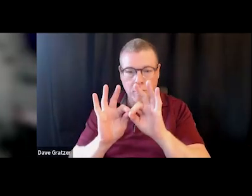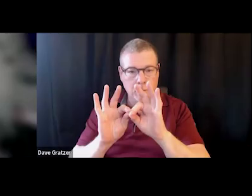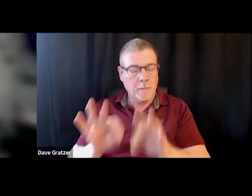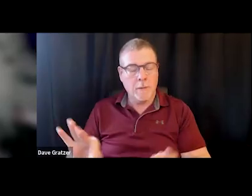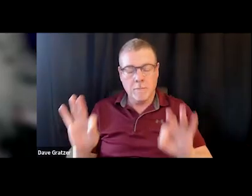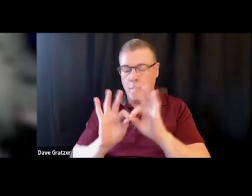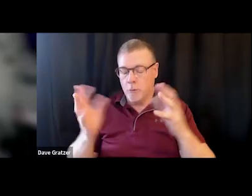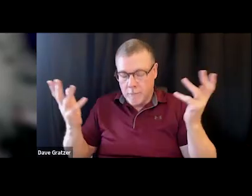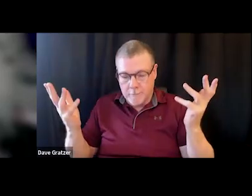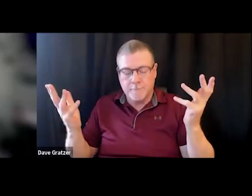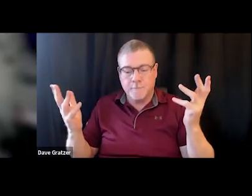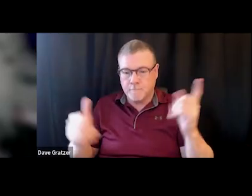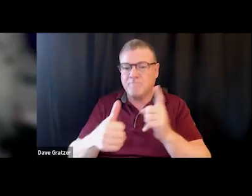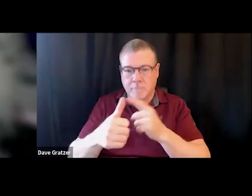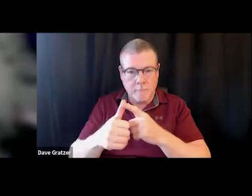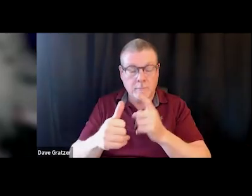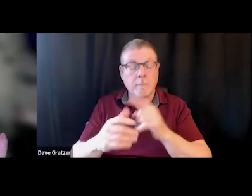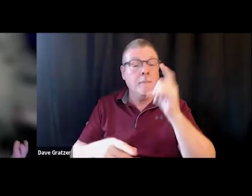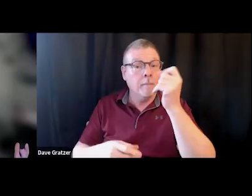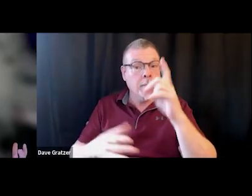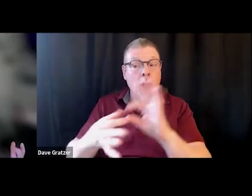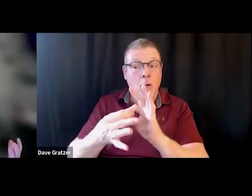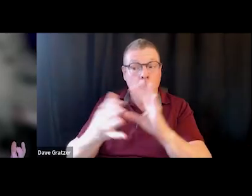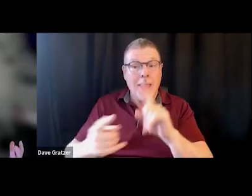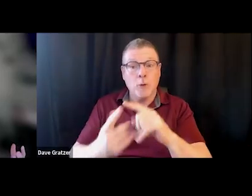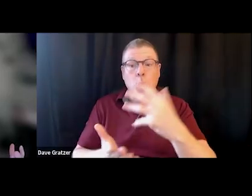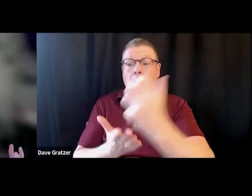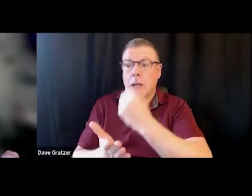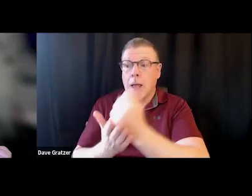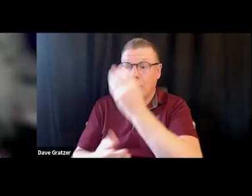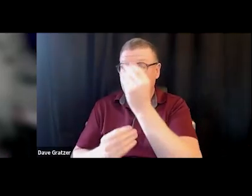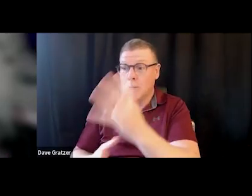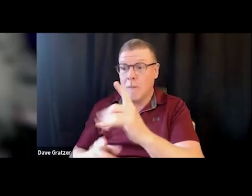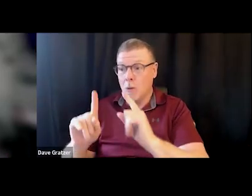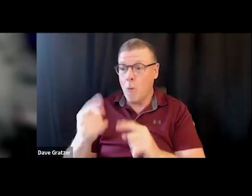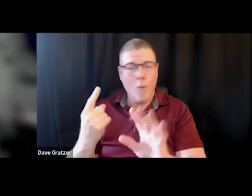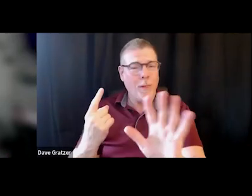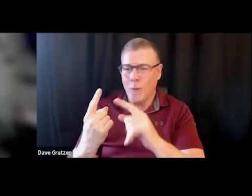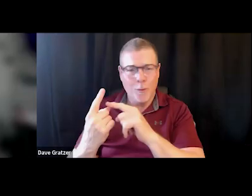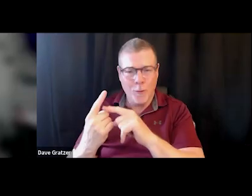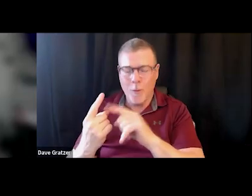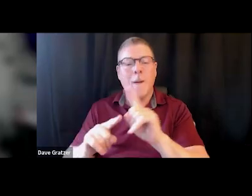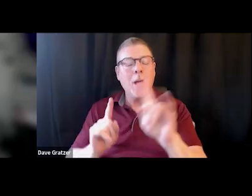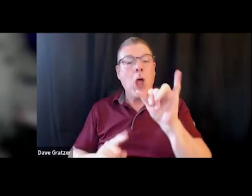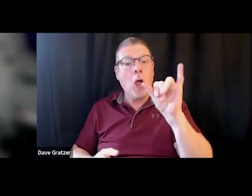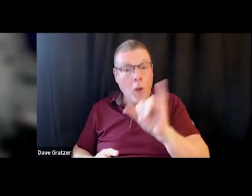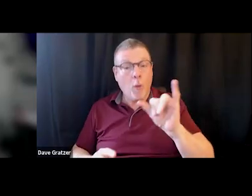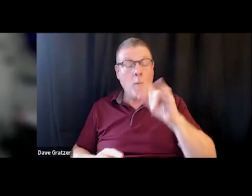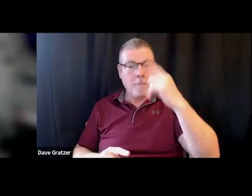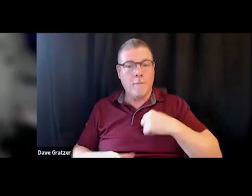y es importante para mí obtener autorizaciones, no solo para recopilar registros de los proveedores de tratamiento y su red de apoyo, sino también para compartir información